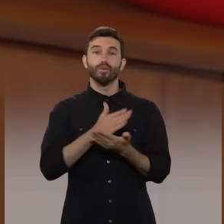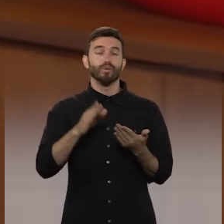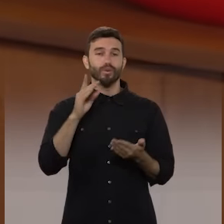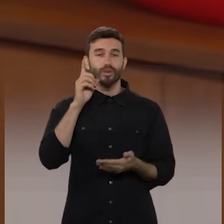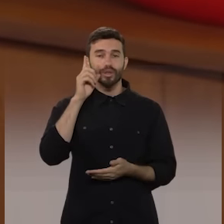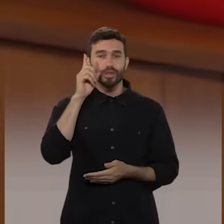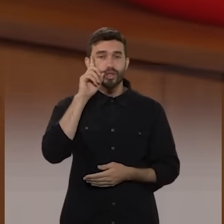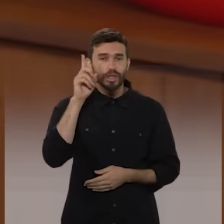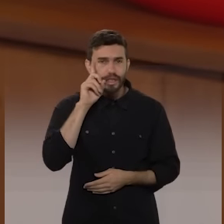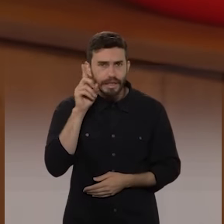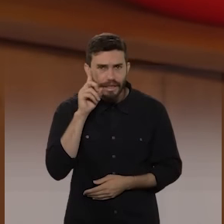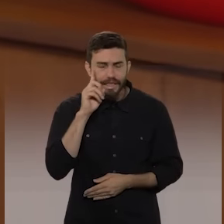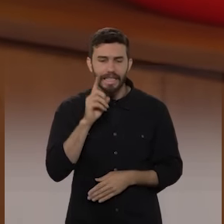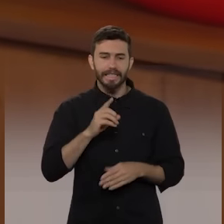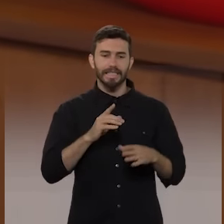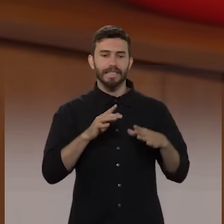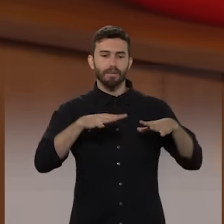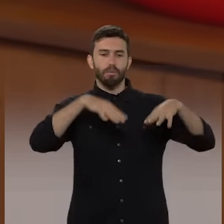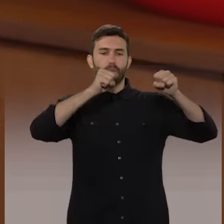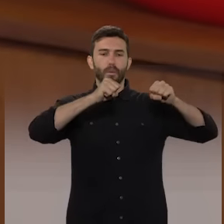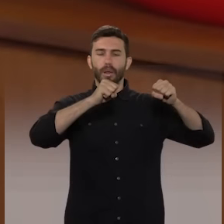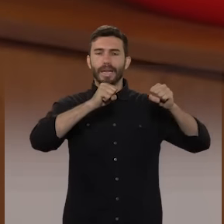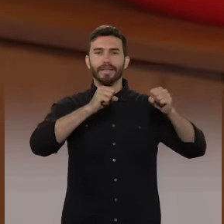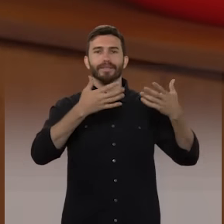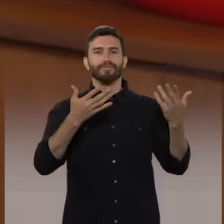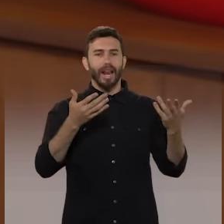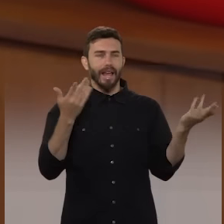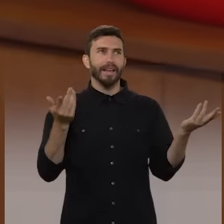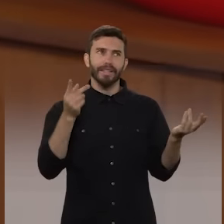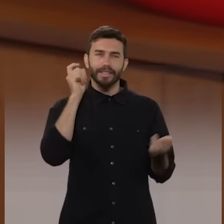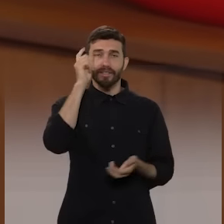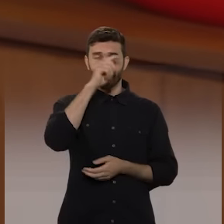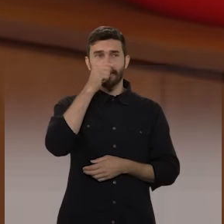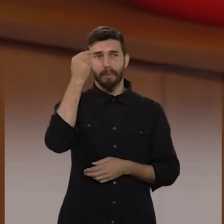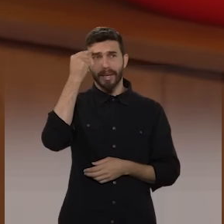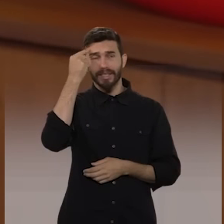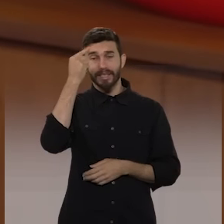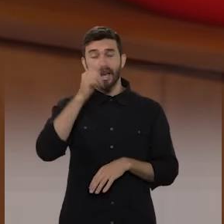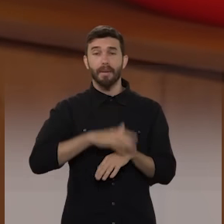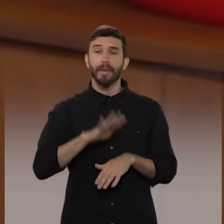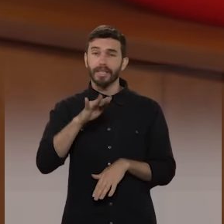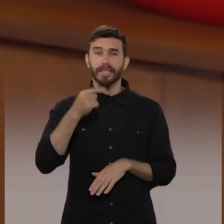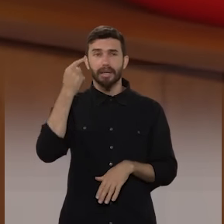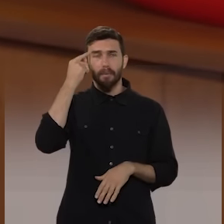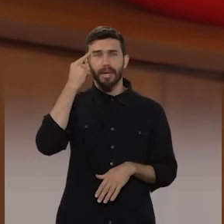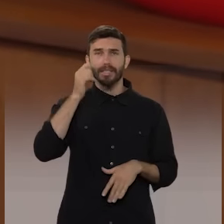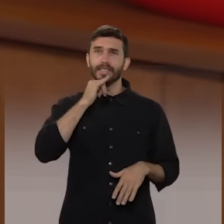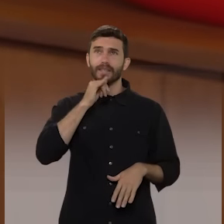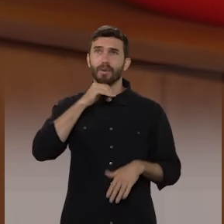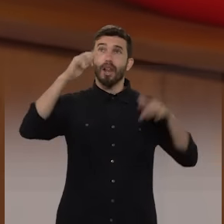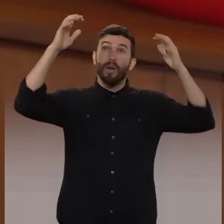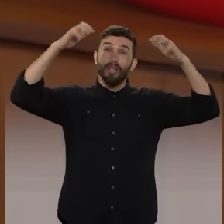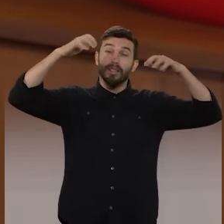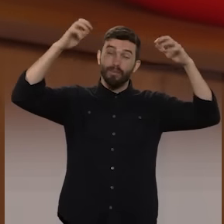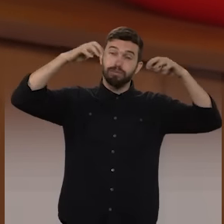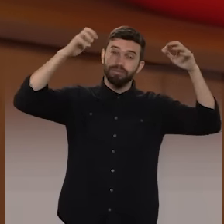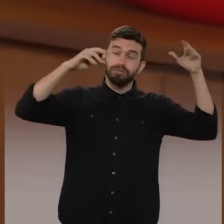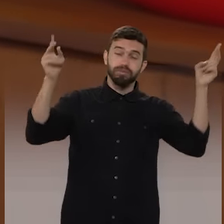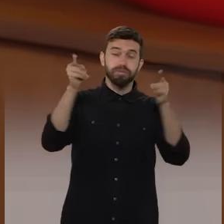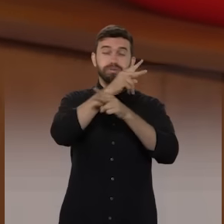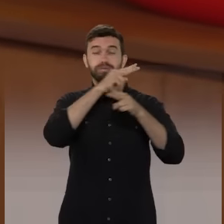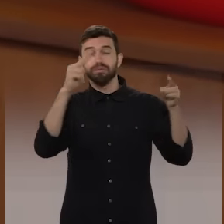vamos imaginar que vamos ter uma tempestade em que uma ventania possa causar esse dano, não,